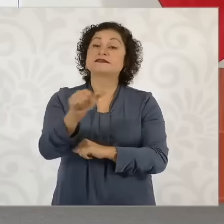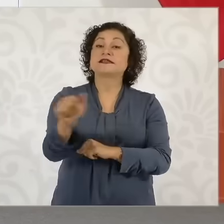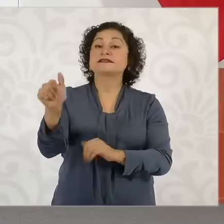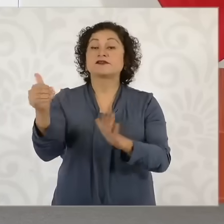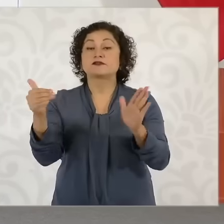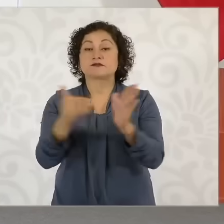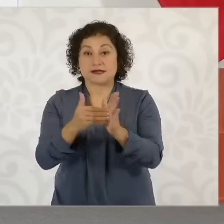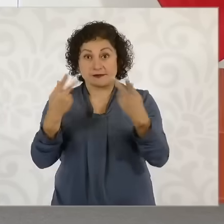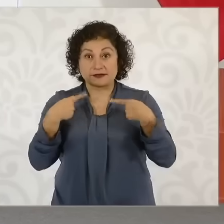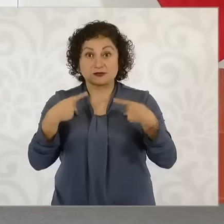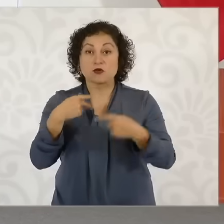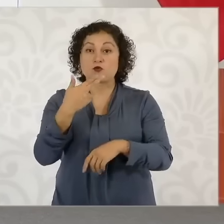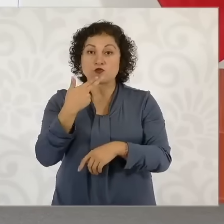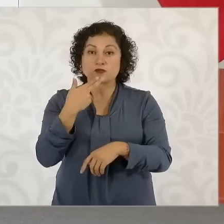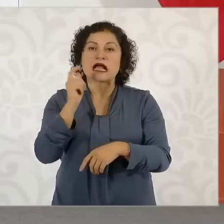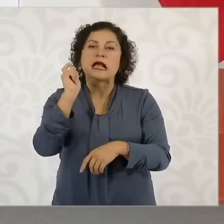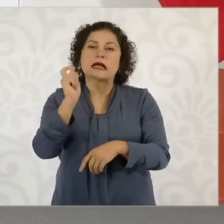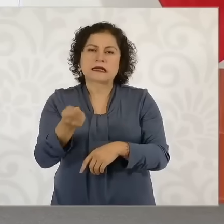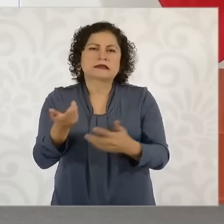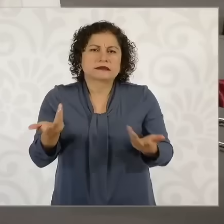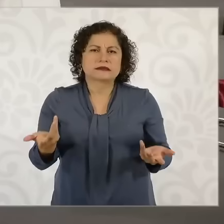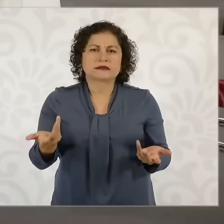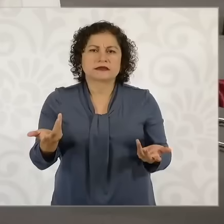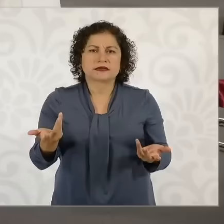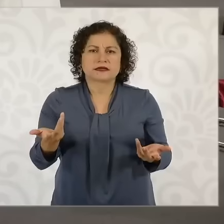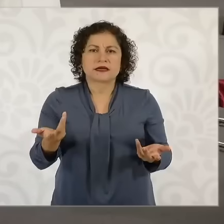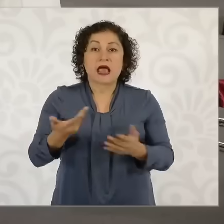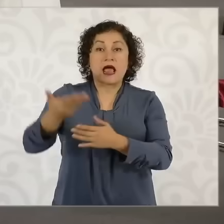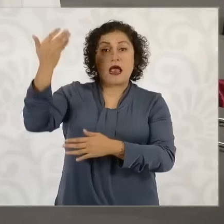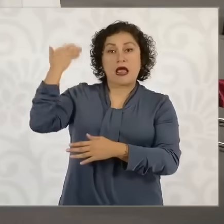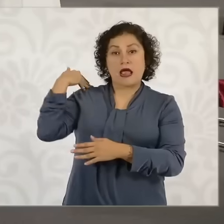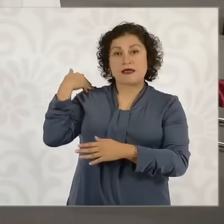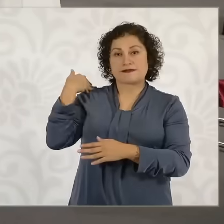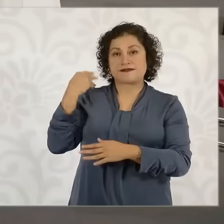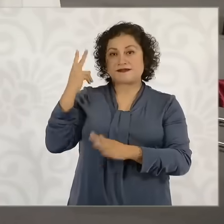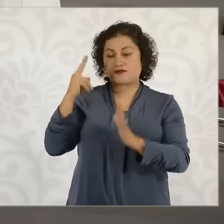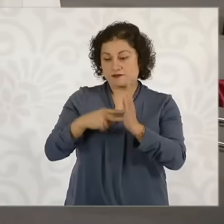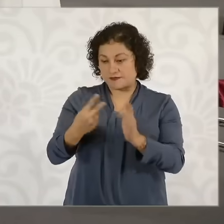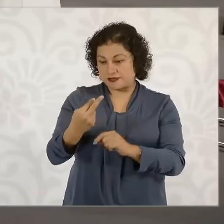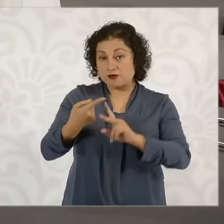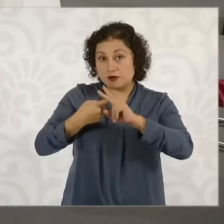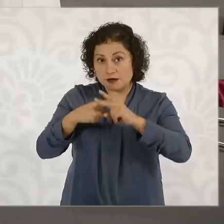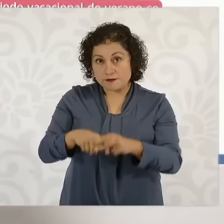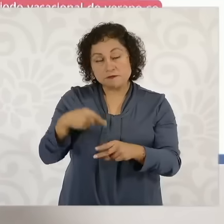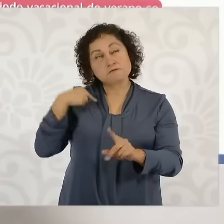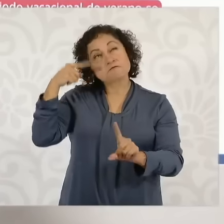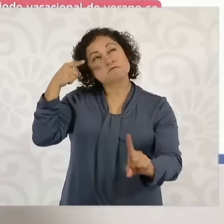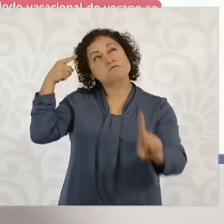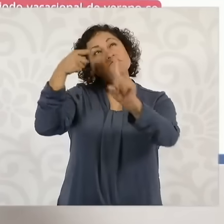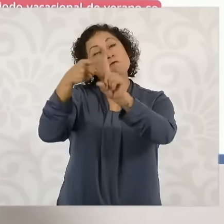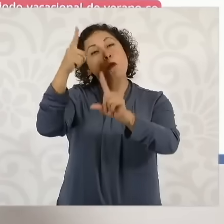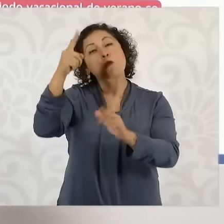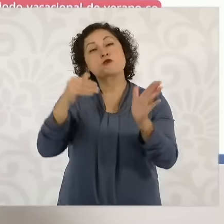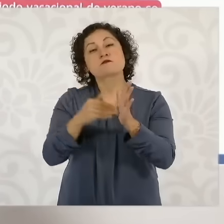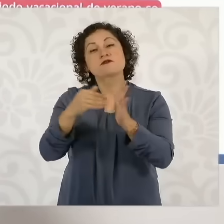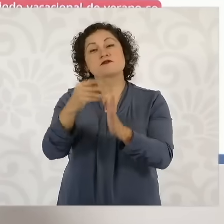que eso es el 50% de la meta que nos establecimos este año de transportar 1,200,000 pasajeros.